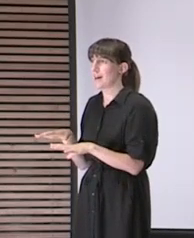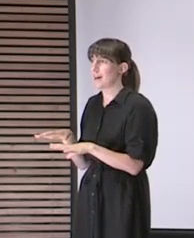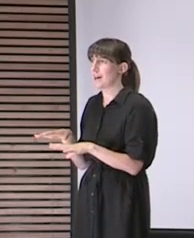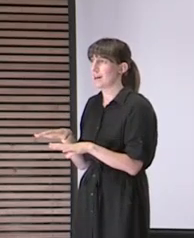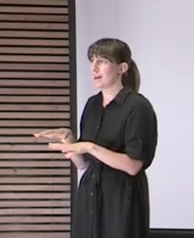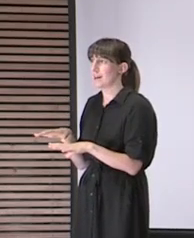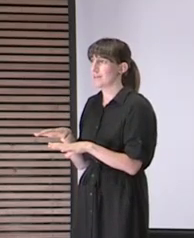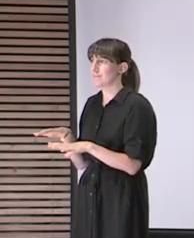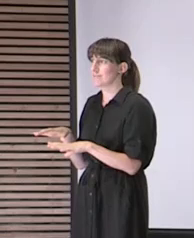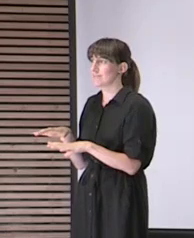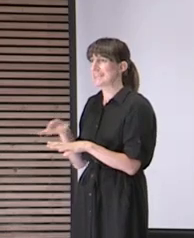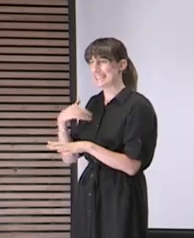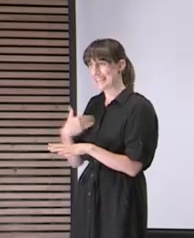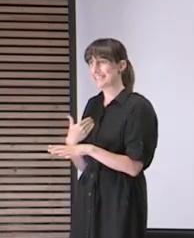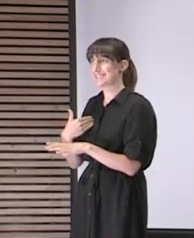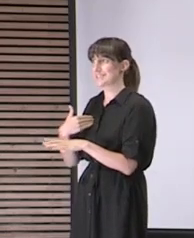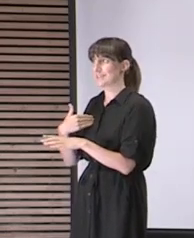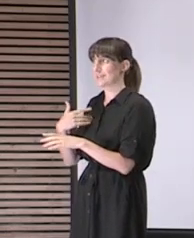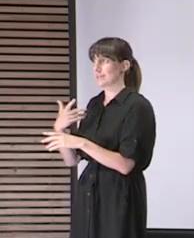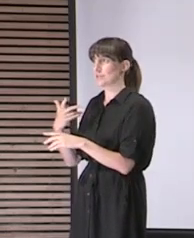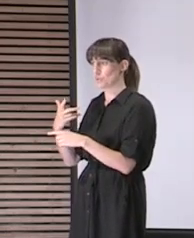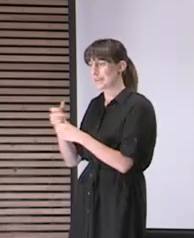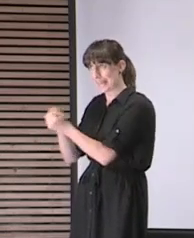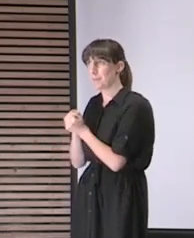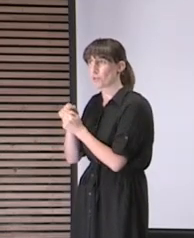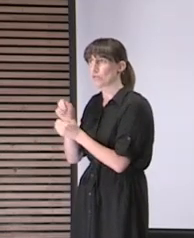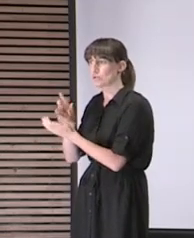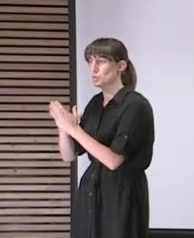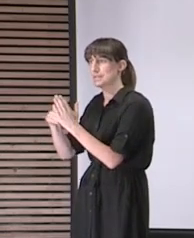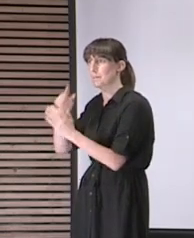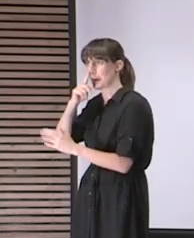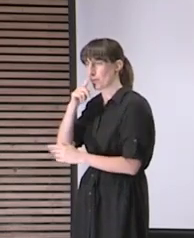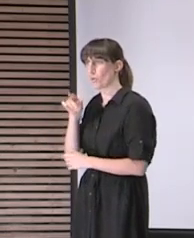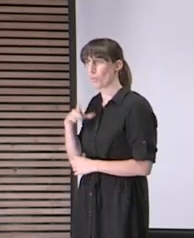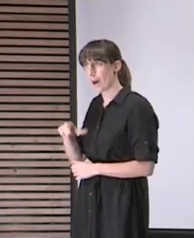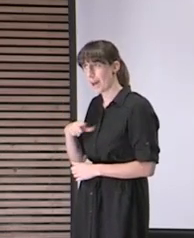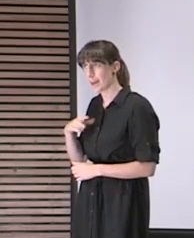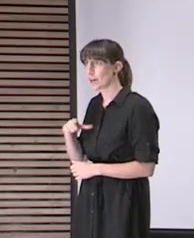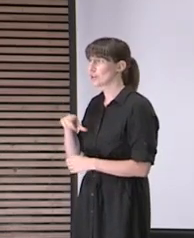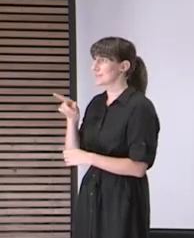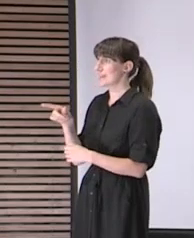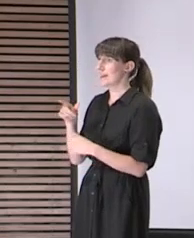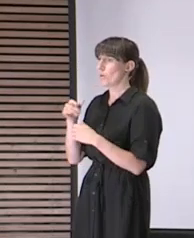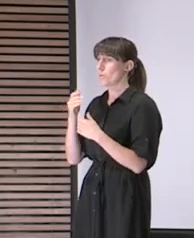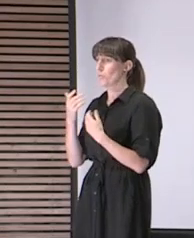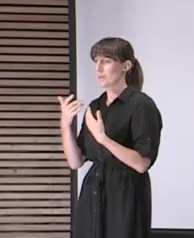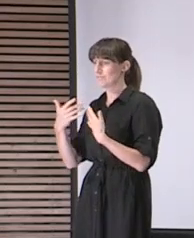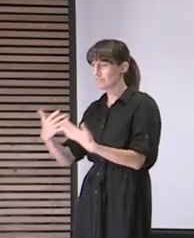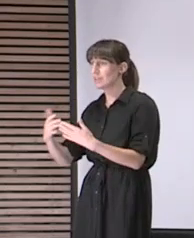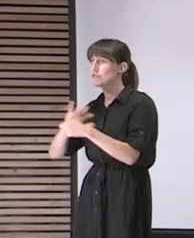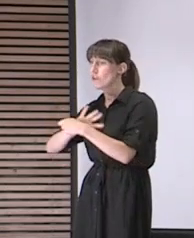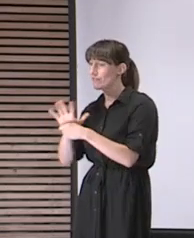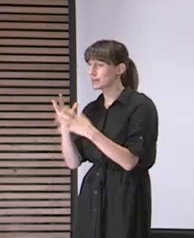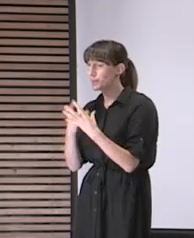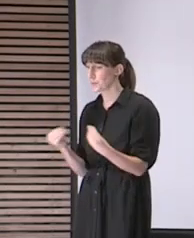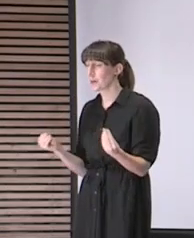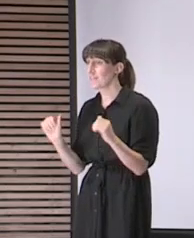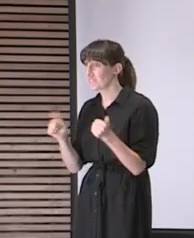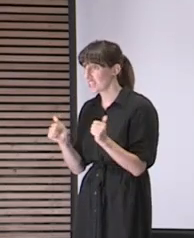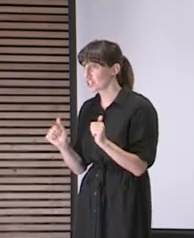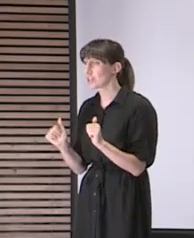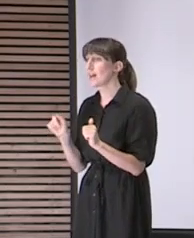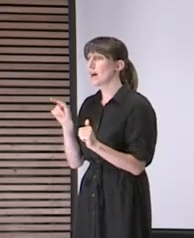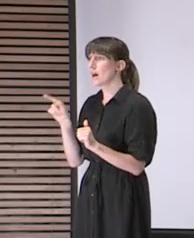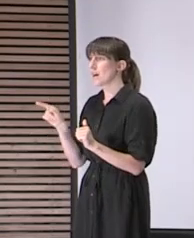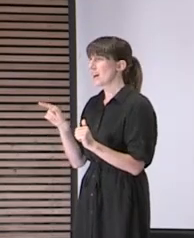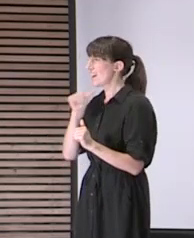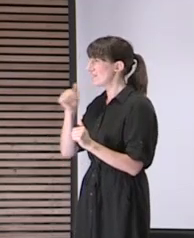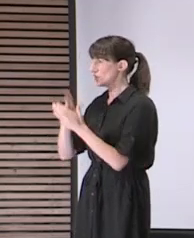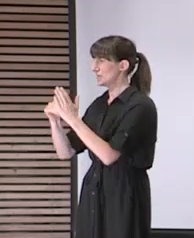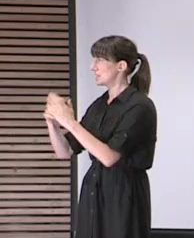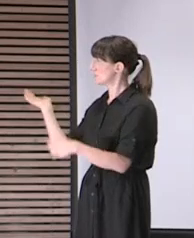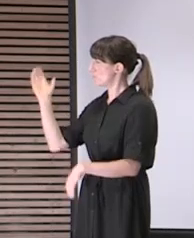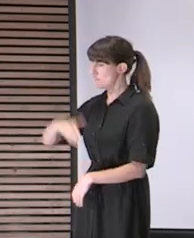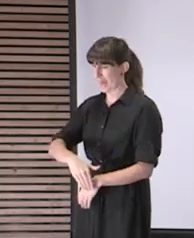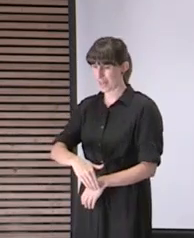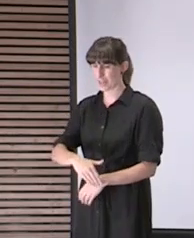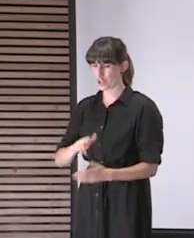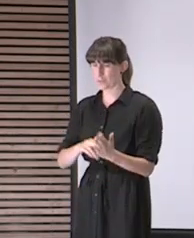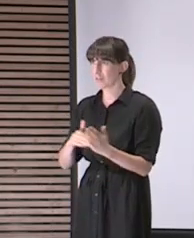calificar por su empleo en